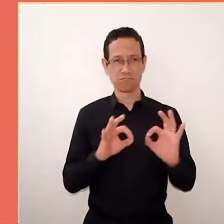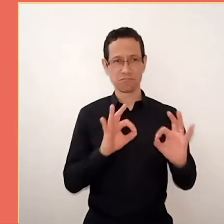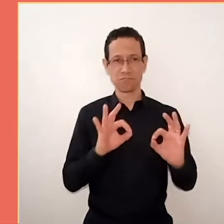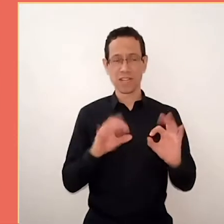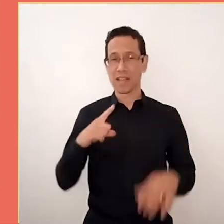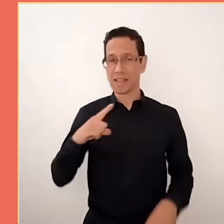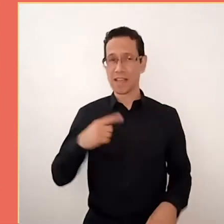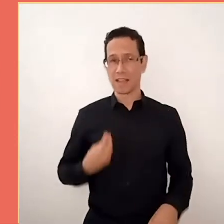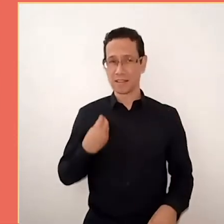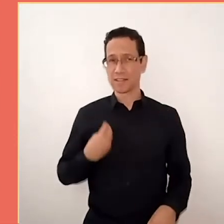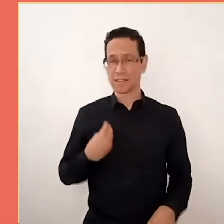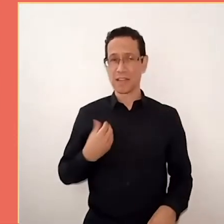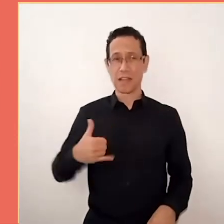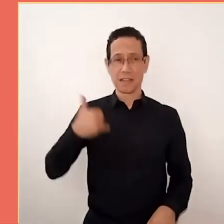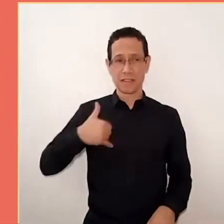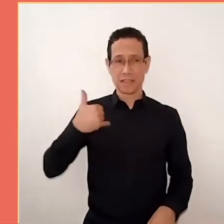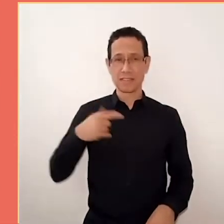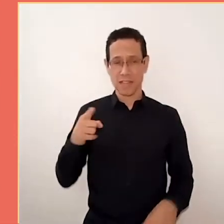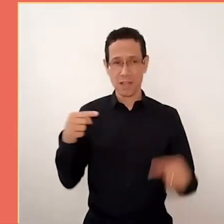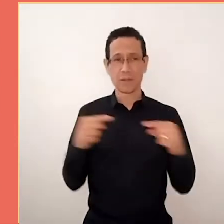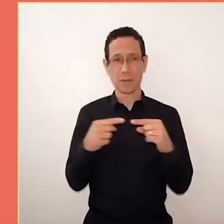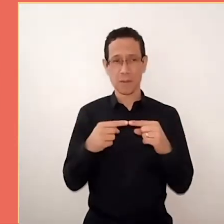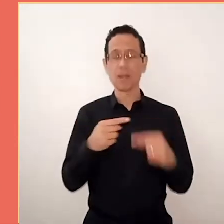nós precisamos construir, ou seja, nossa principal,